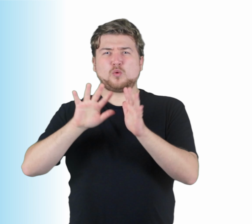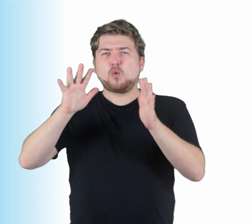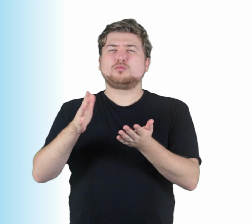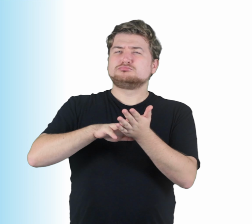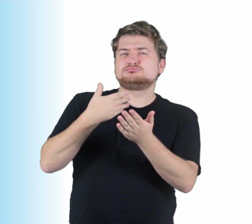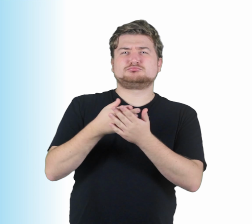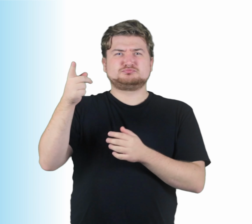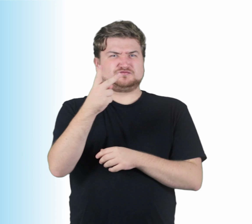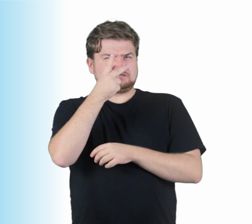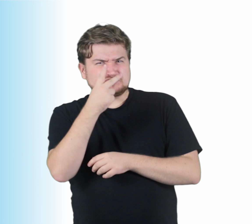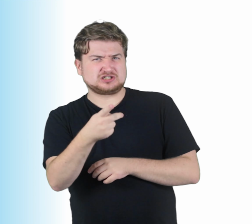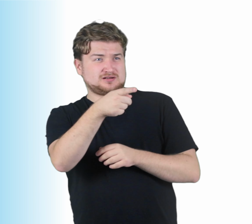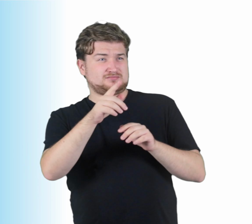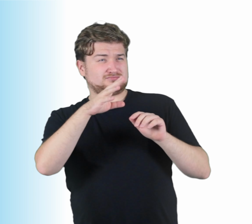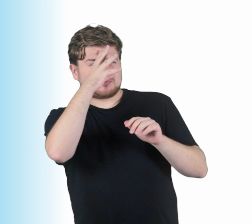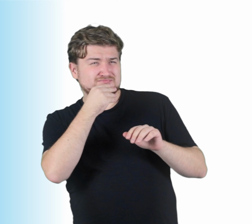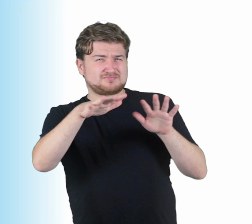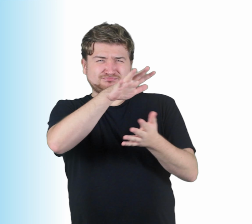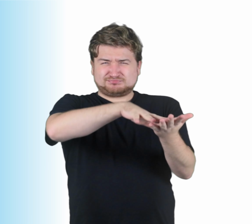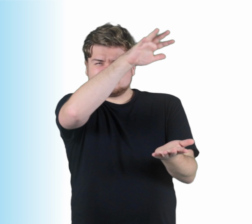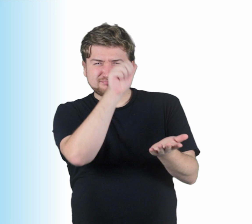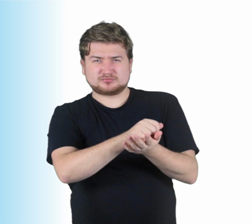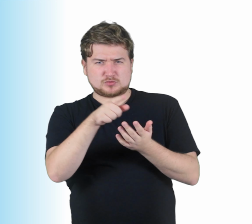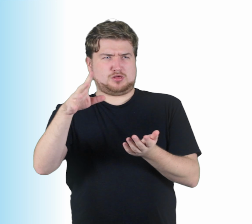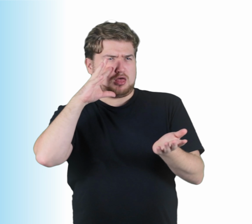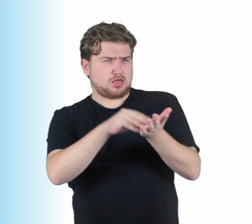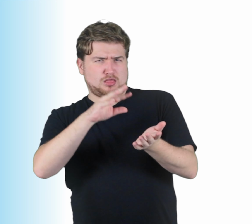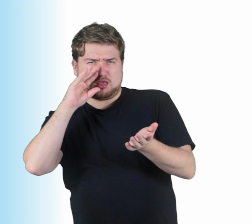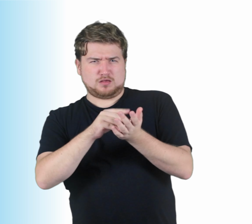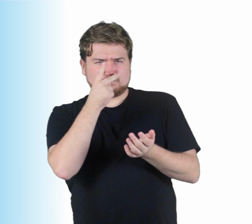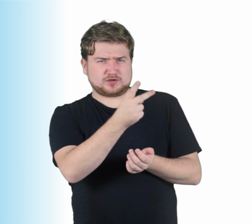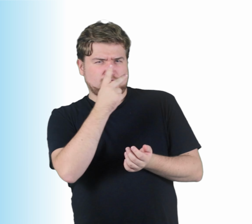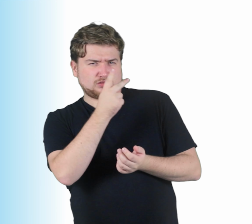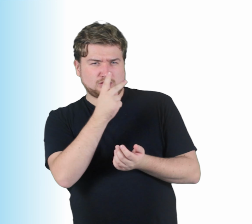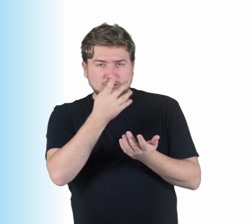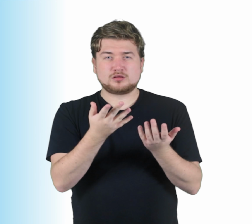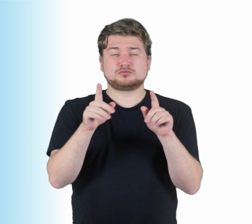np. widzi katastroficzne obrazy, które są tak jakby powtórką urazu,